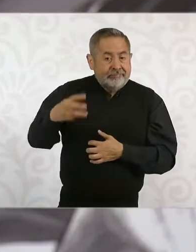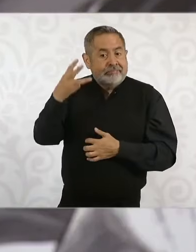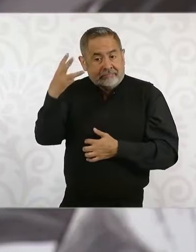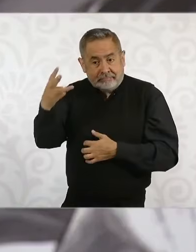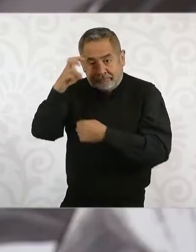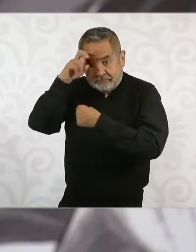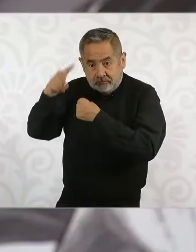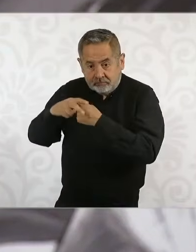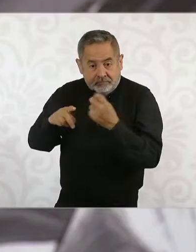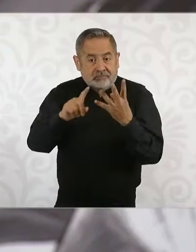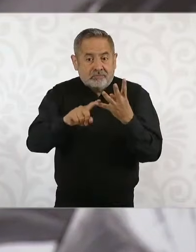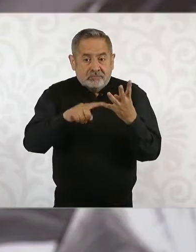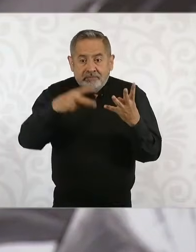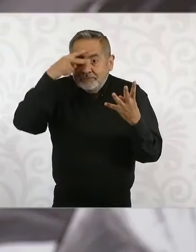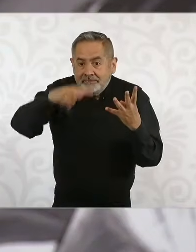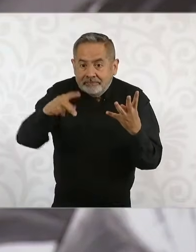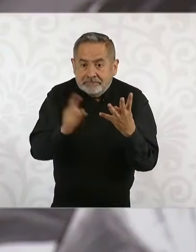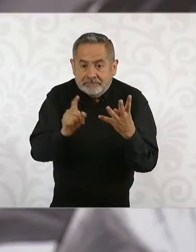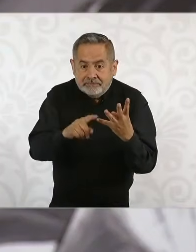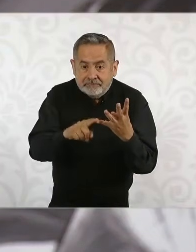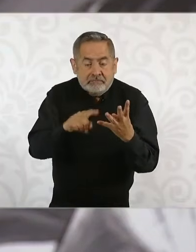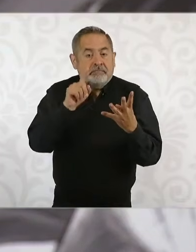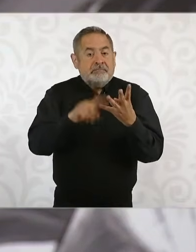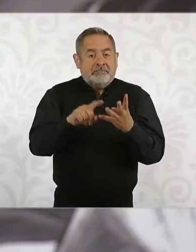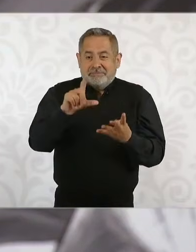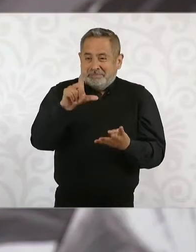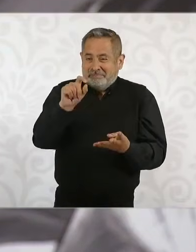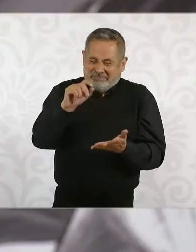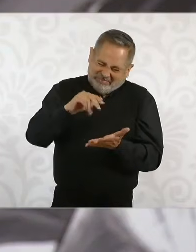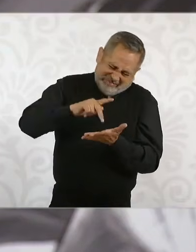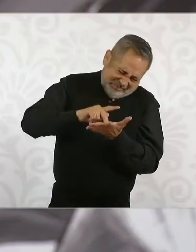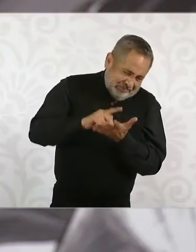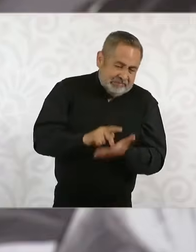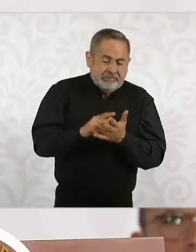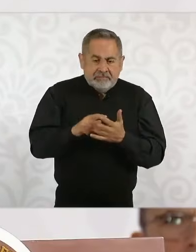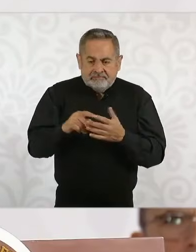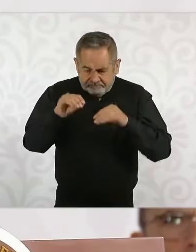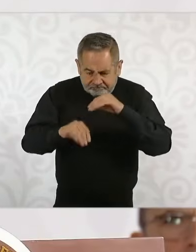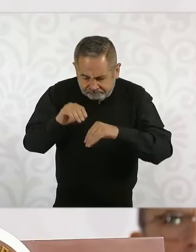Eh, esta planta que tenemos en México produce más de 20 toneladas de principios activos anuales,